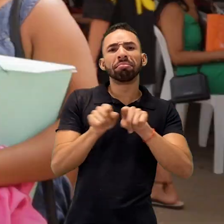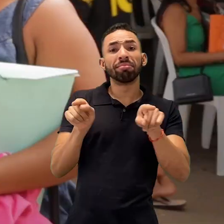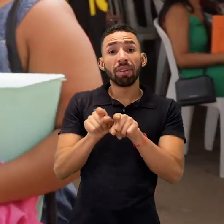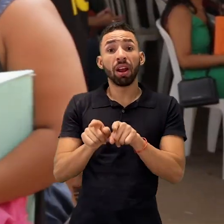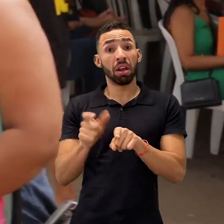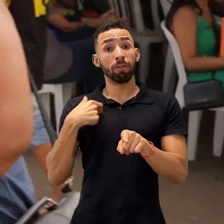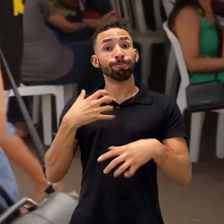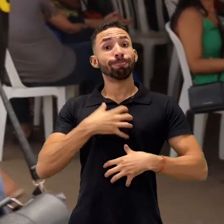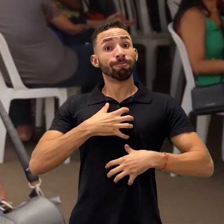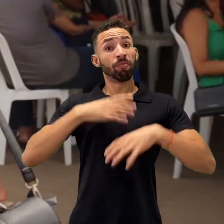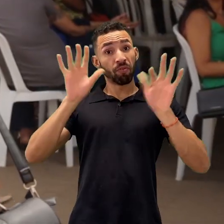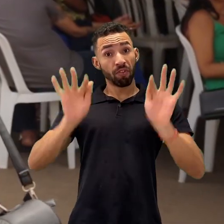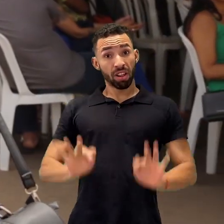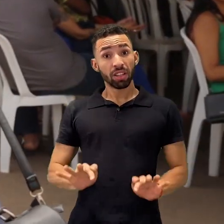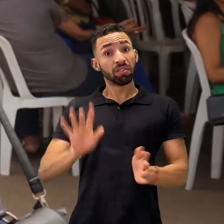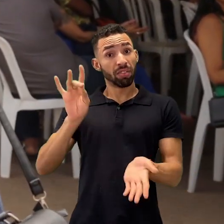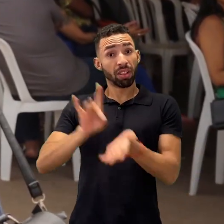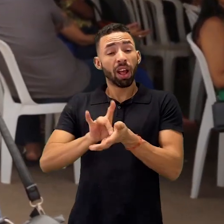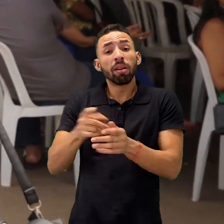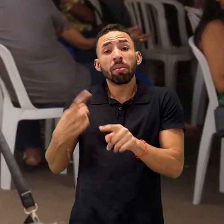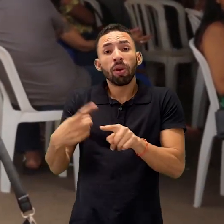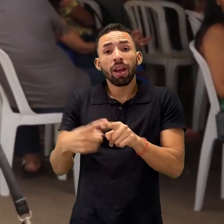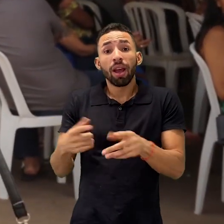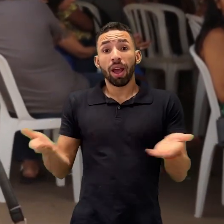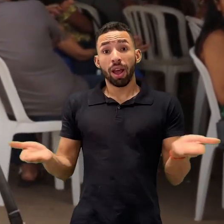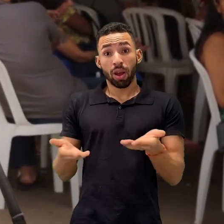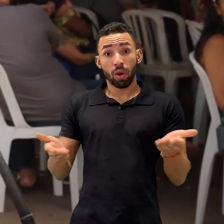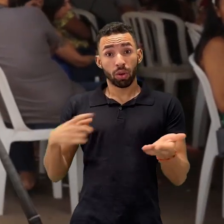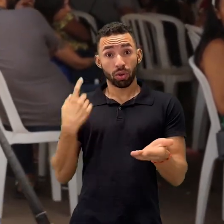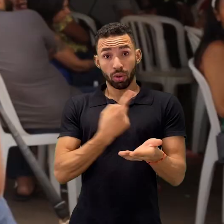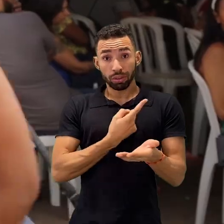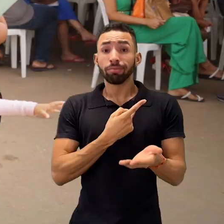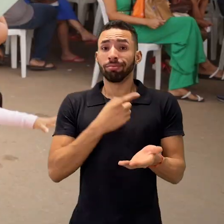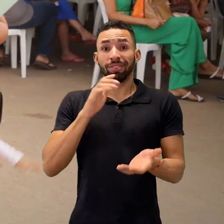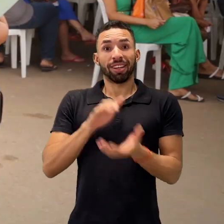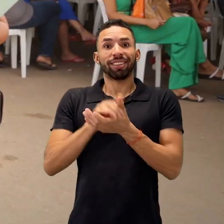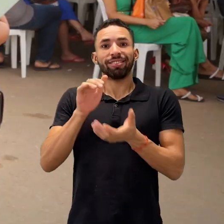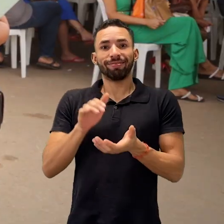Eu fico muito feliz pelo que essa gente fez por nós. Agora estamos casados!